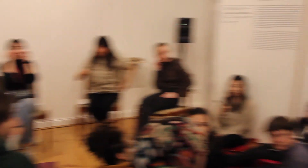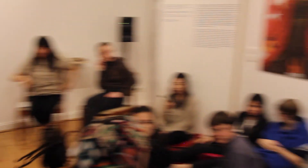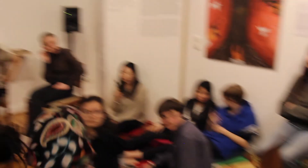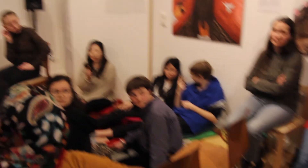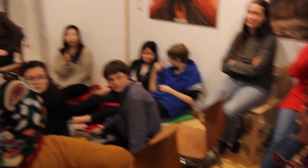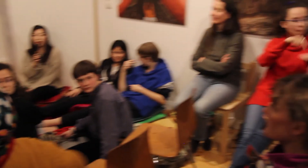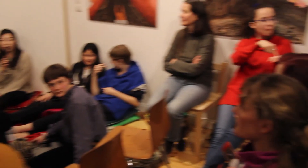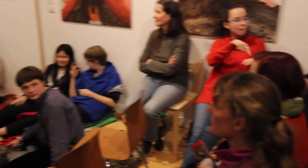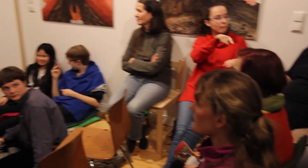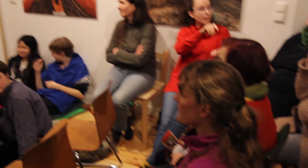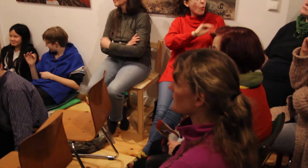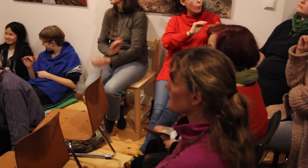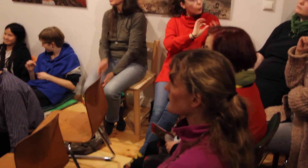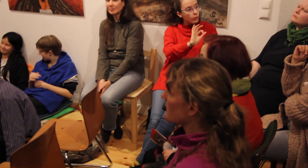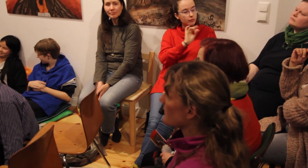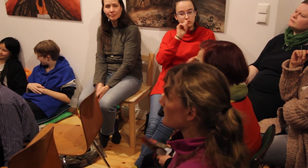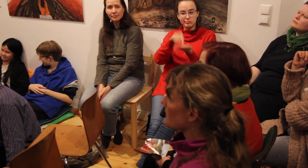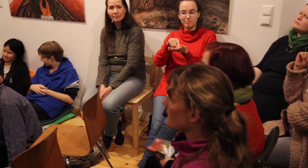Vielen dank für diesen wunderbaren Film.